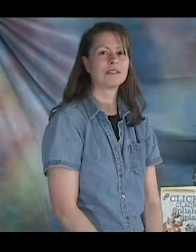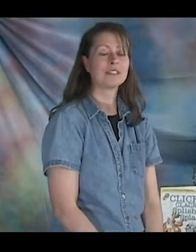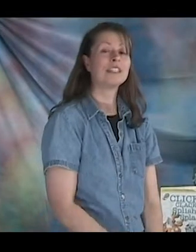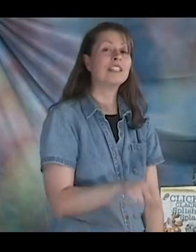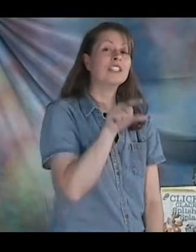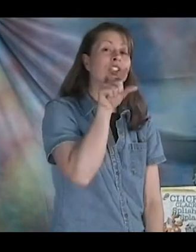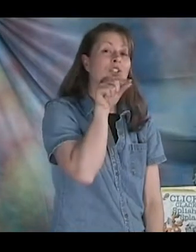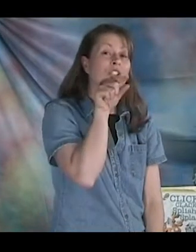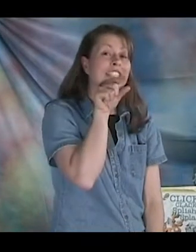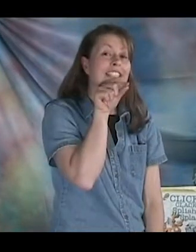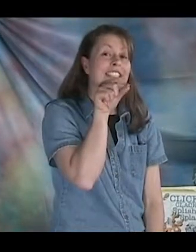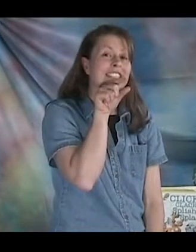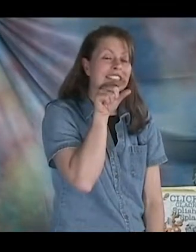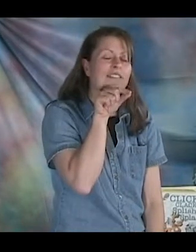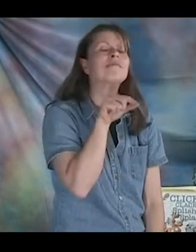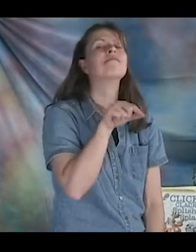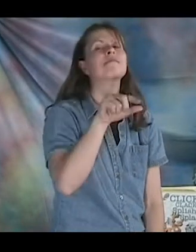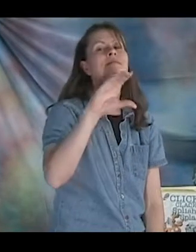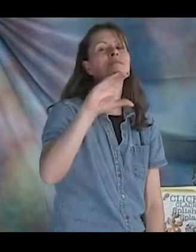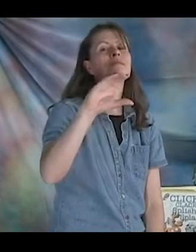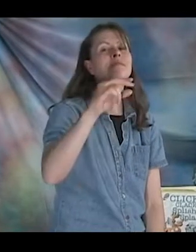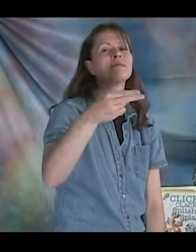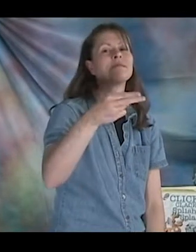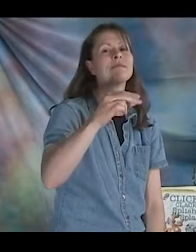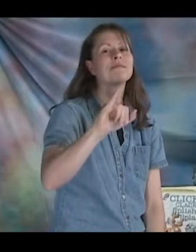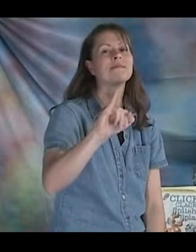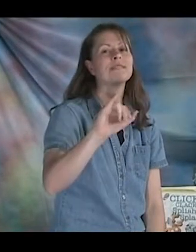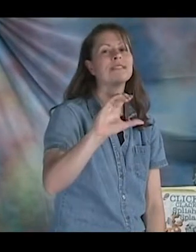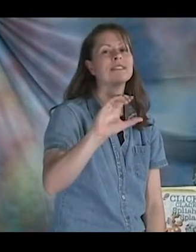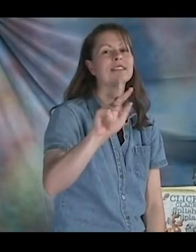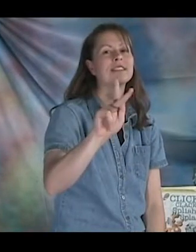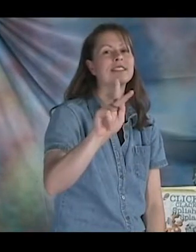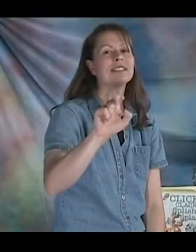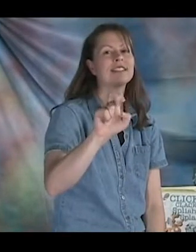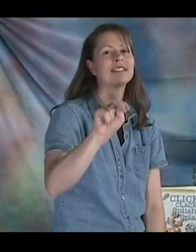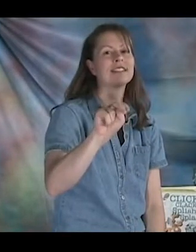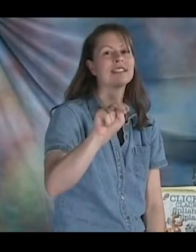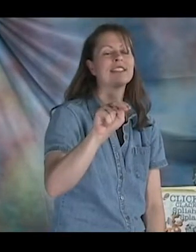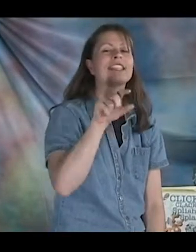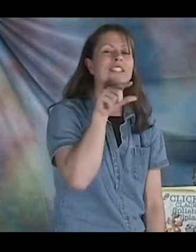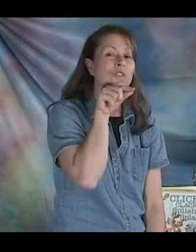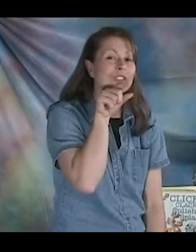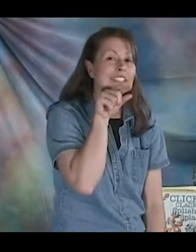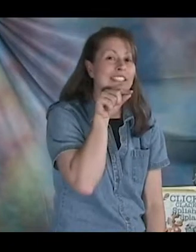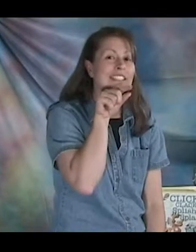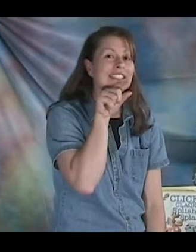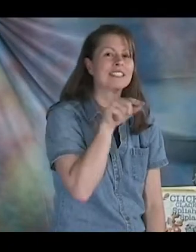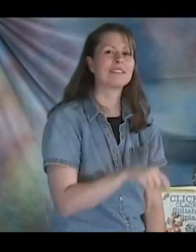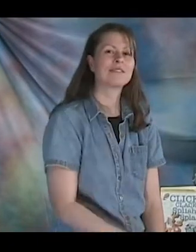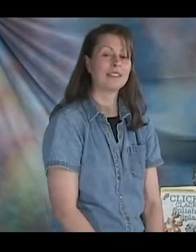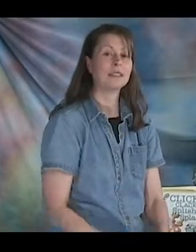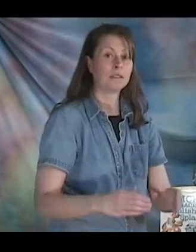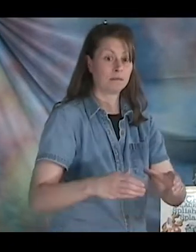pollo c-h-i-c-k-e-n pollo